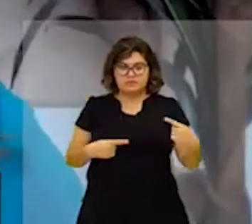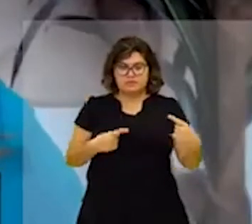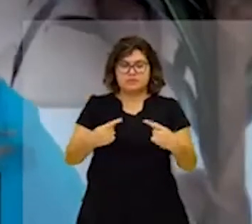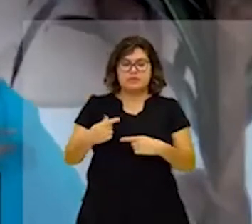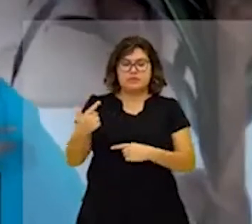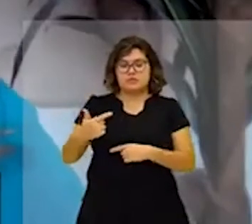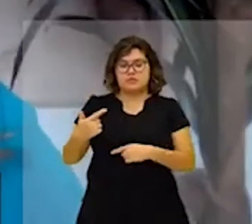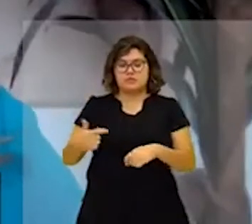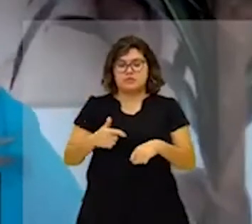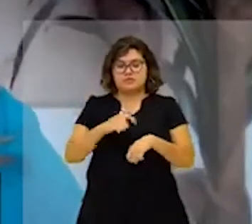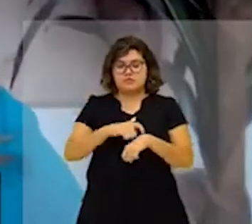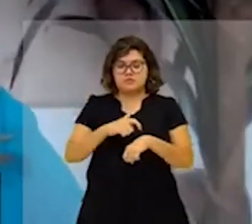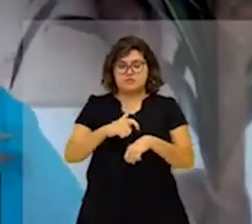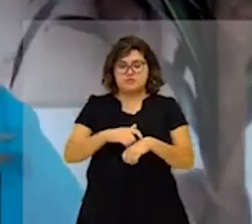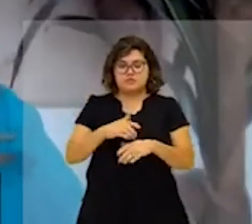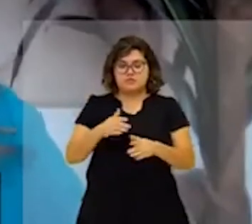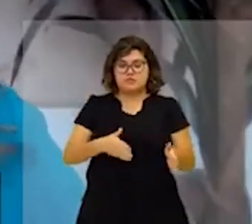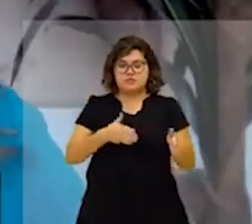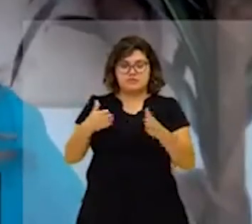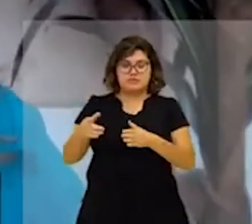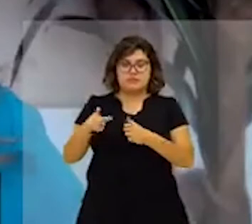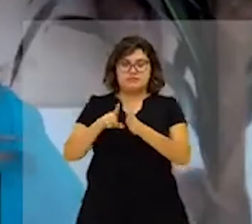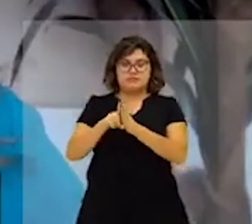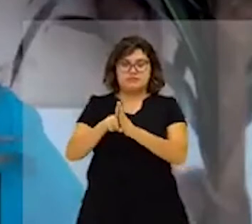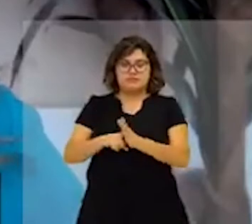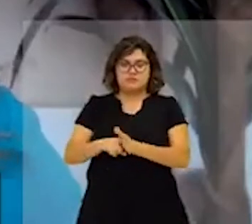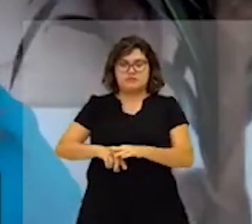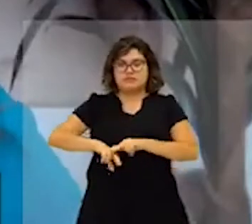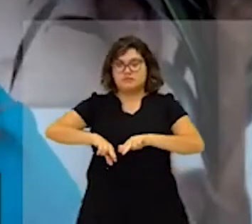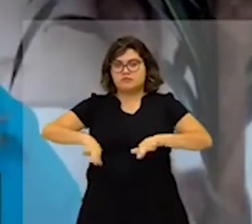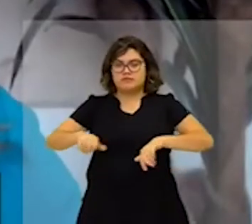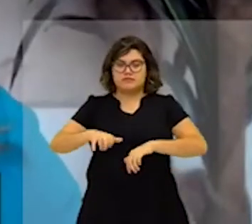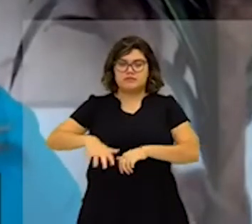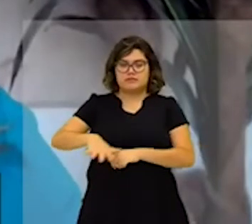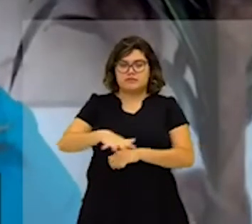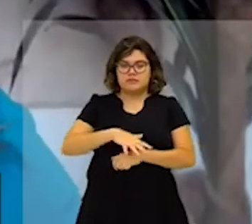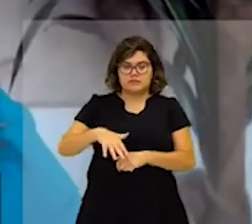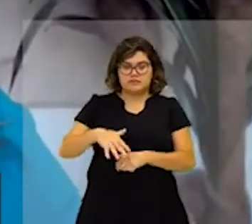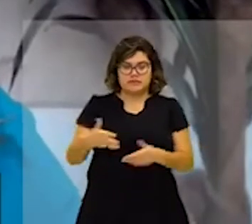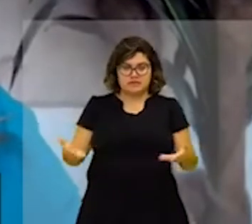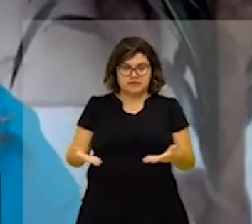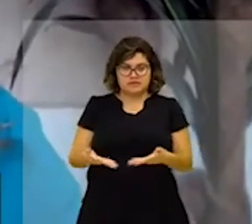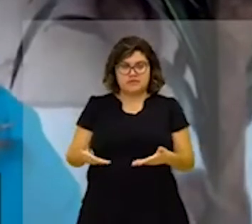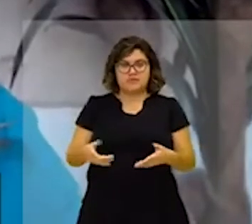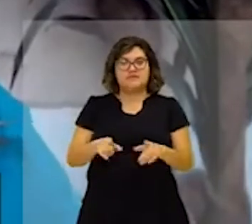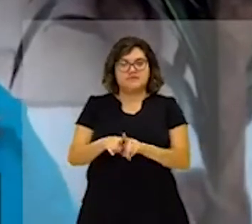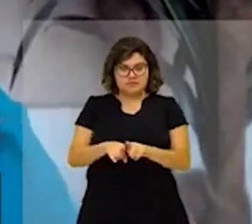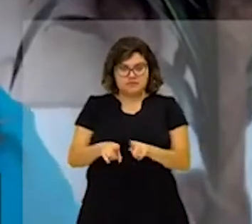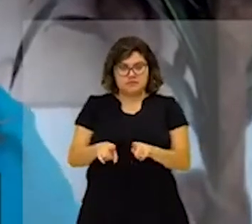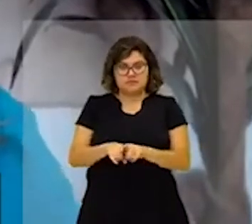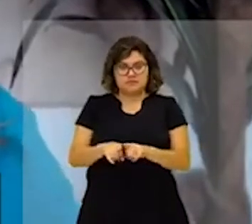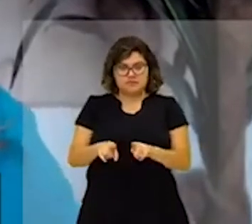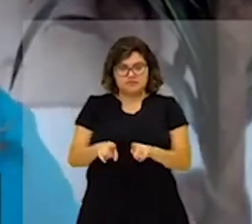em que o exame multidisciplinar da matéria é agora também contemplar para que todos possam